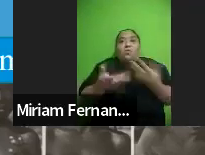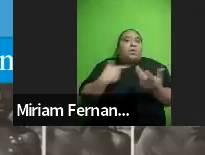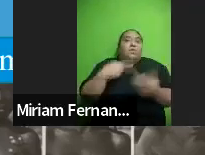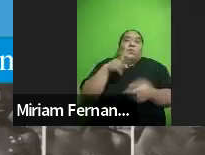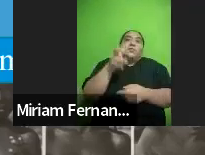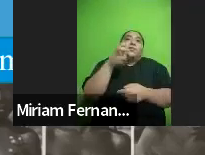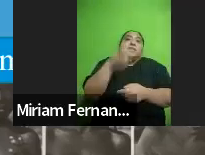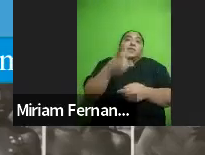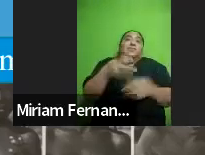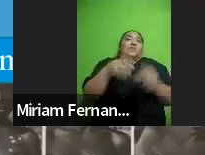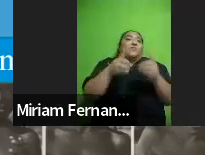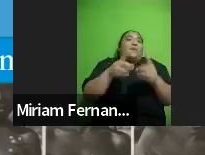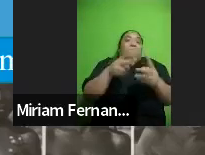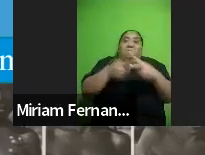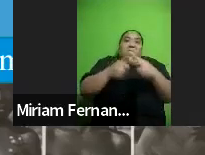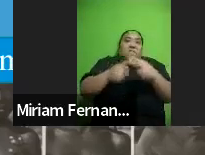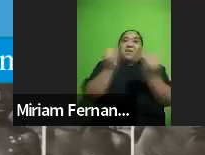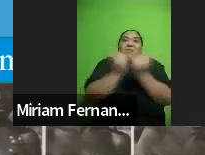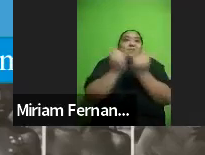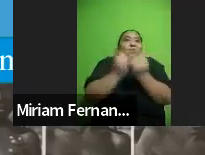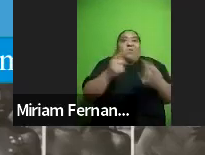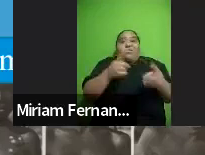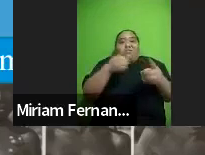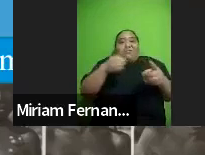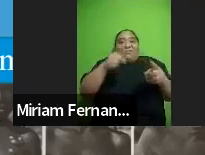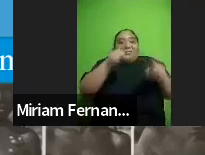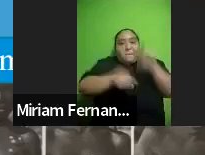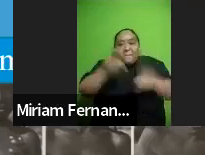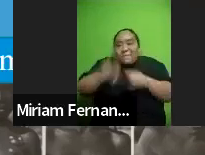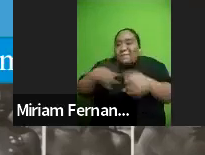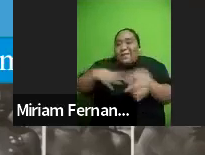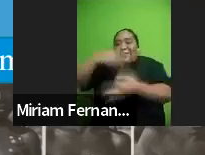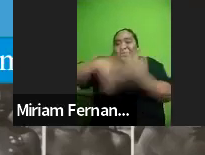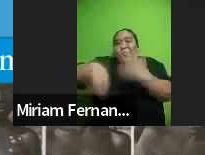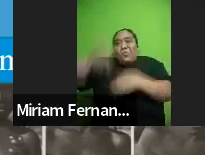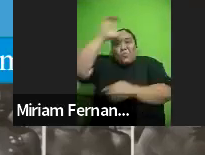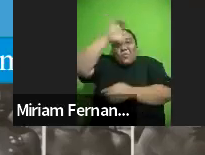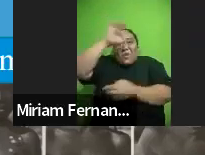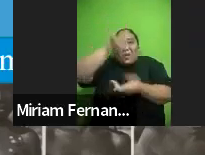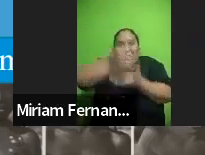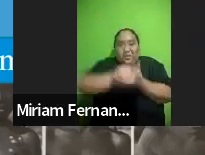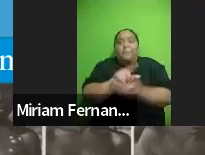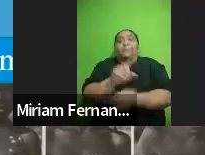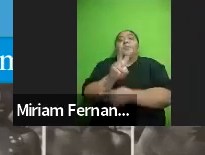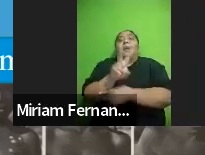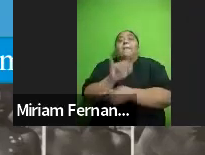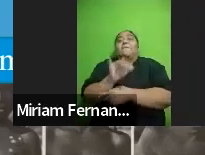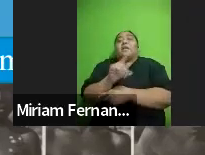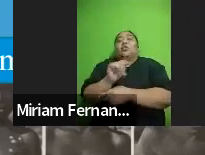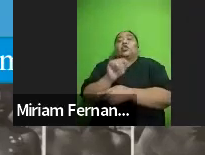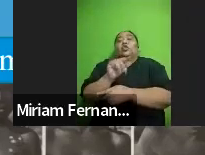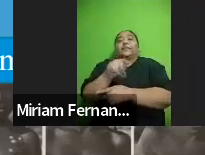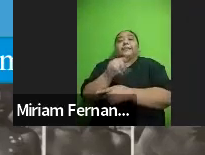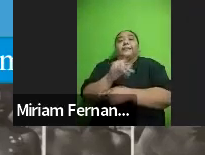chino que, dependiendo no que dependía mucho de las culturas culturas. entonces lo importante, como decía Billboard Billbowski, es el uso Billbowski, es el uso funcional que